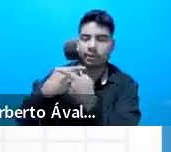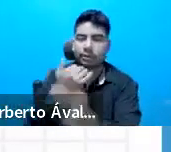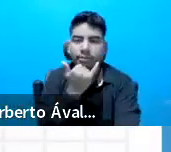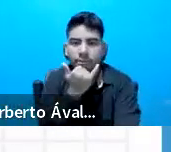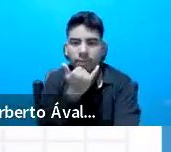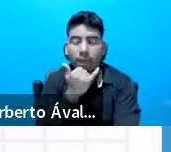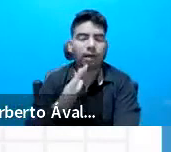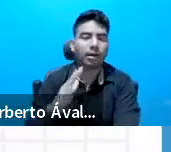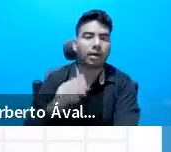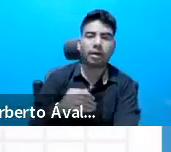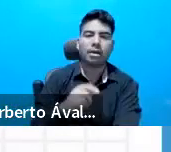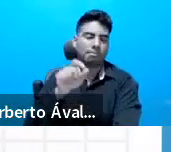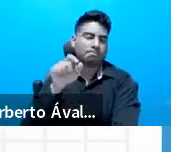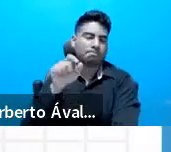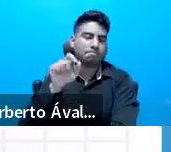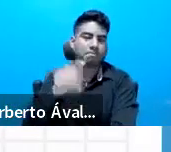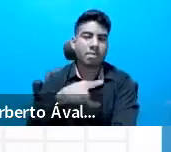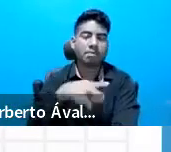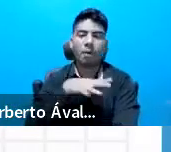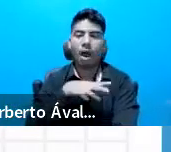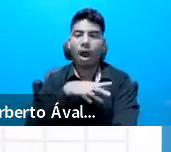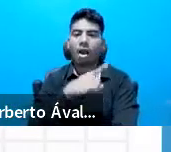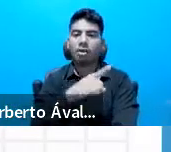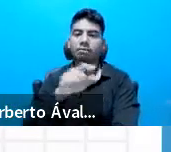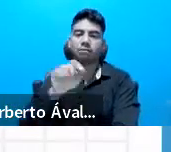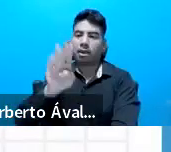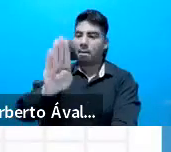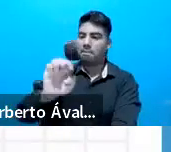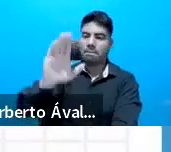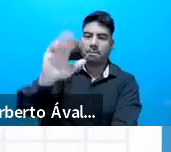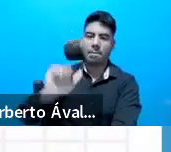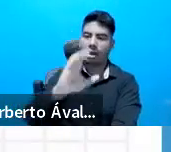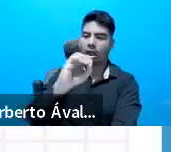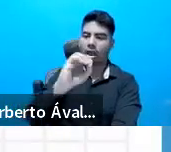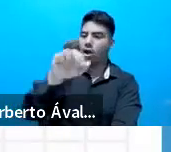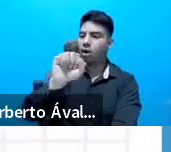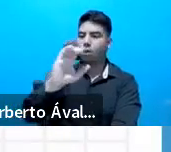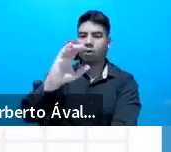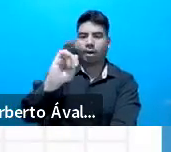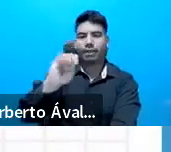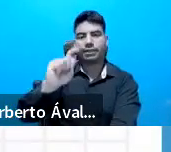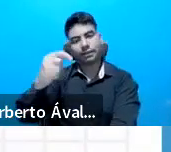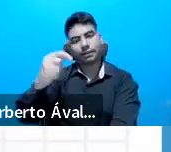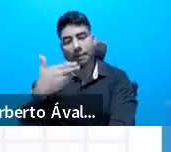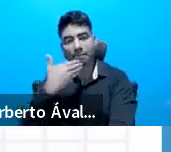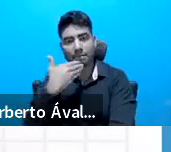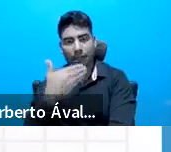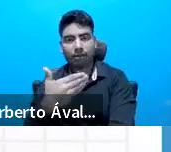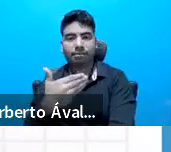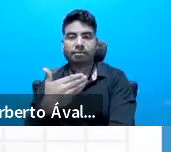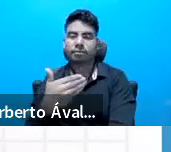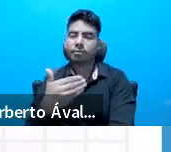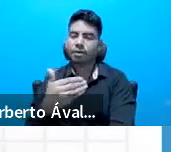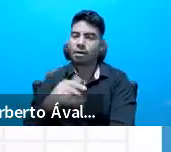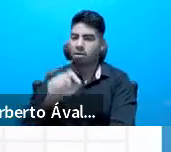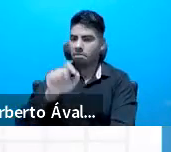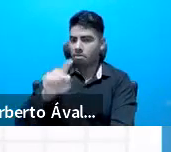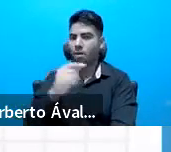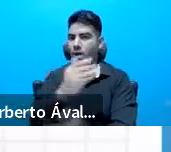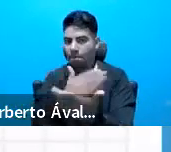en ciencias Sus funciones Es otro de los los E de los